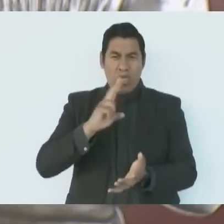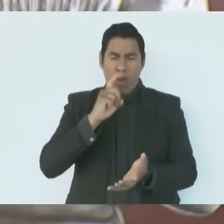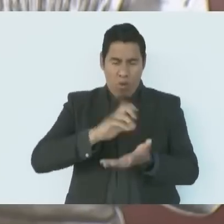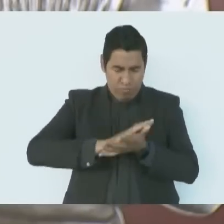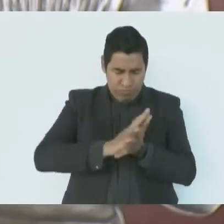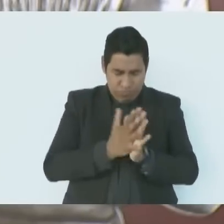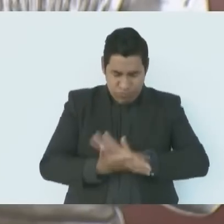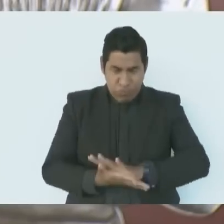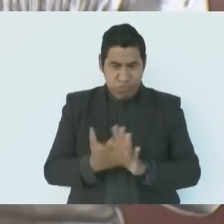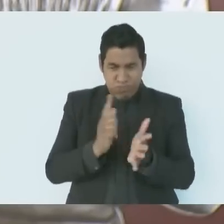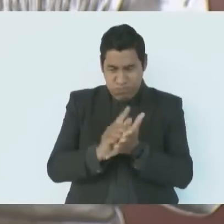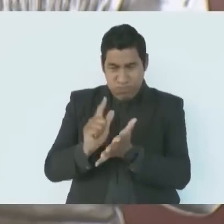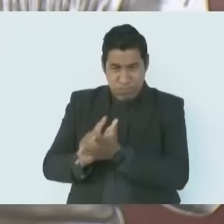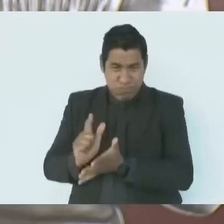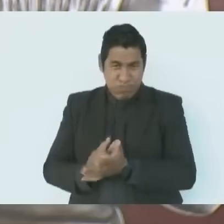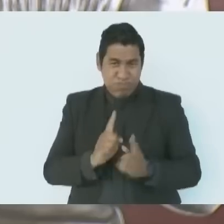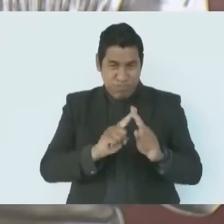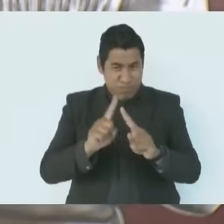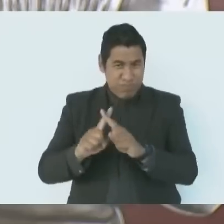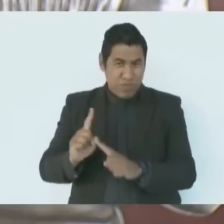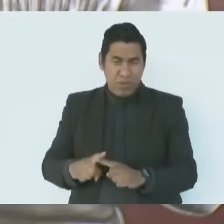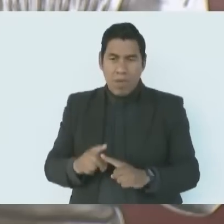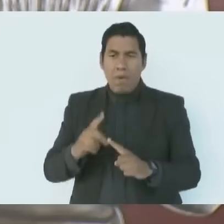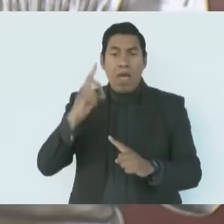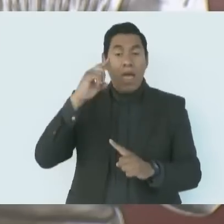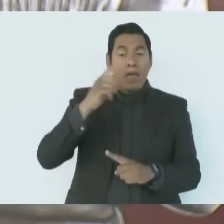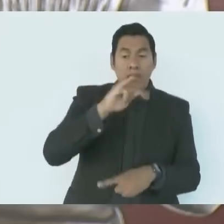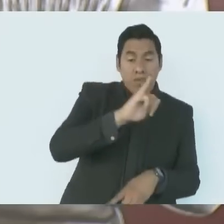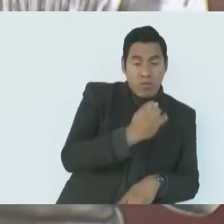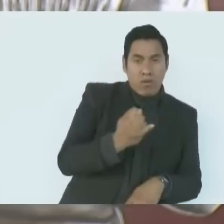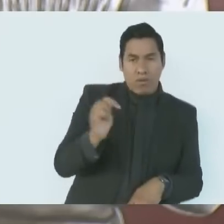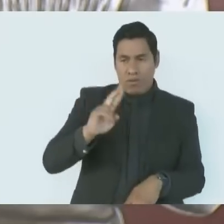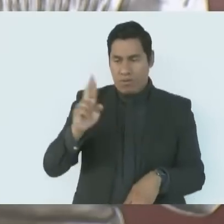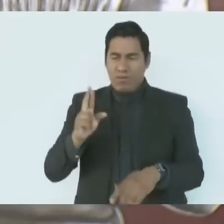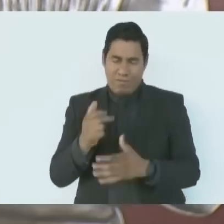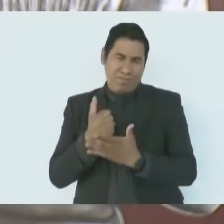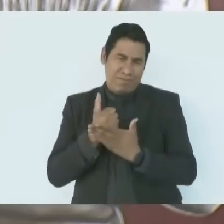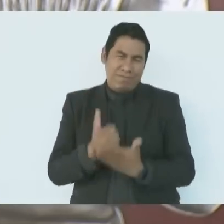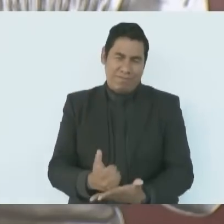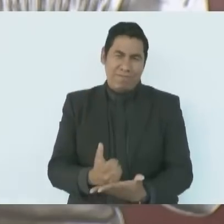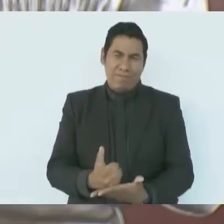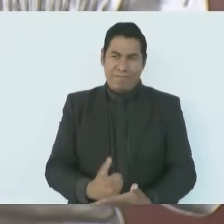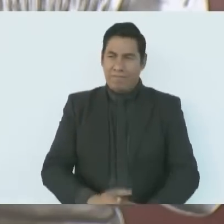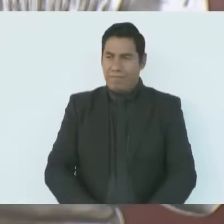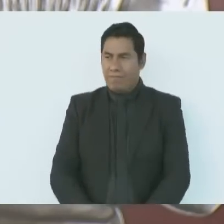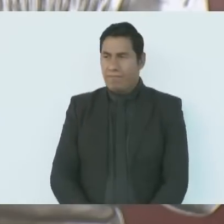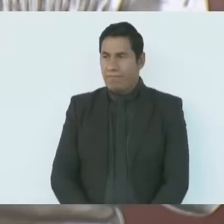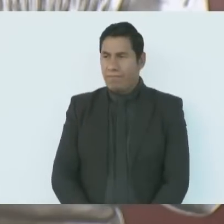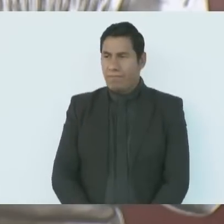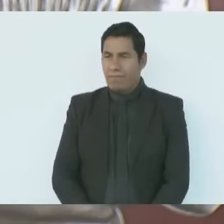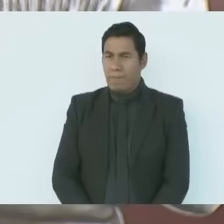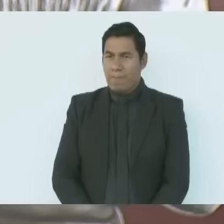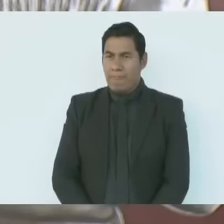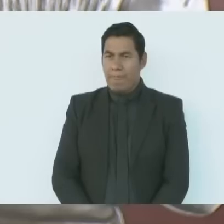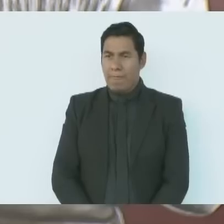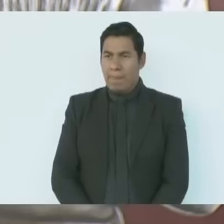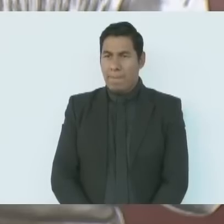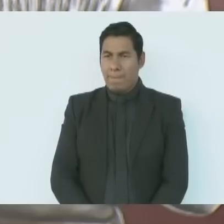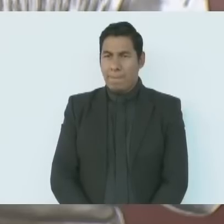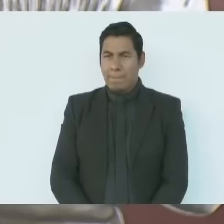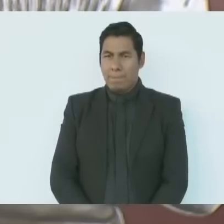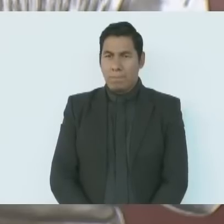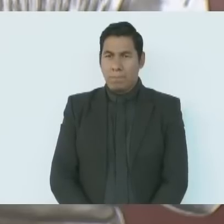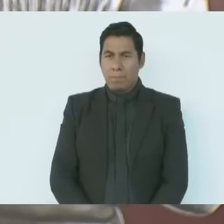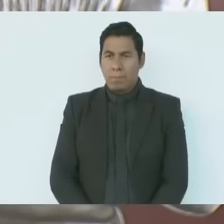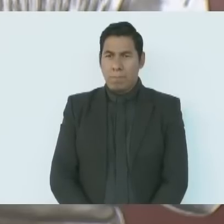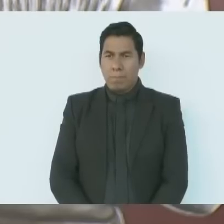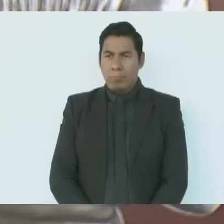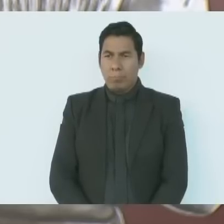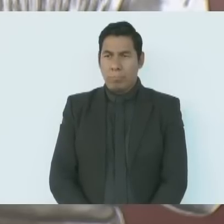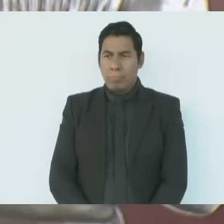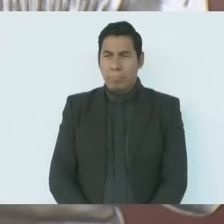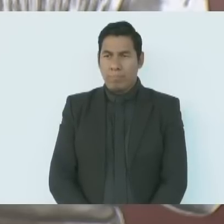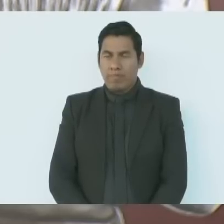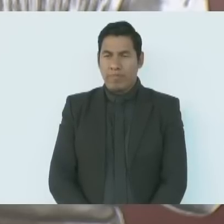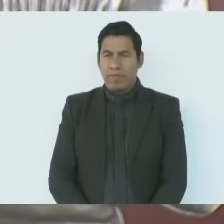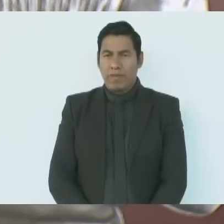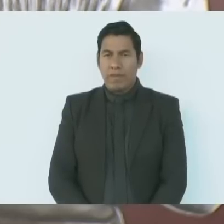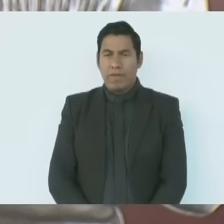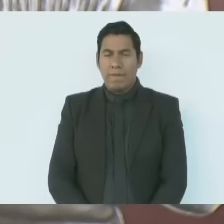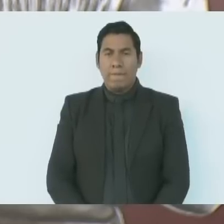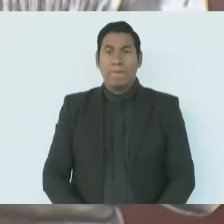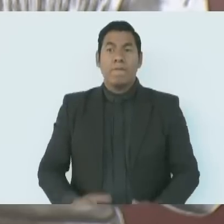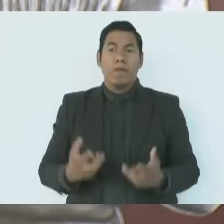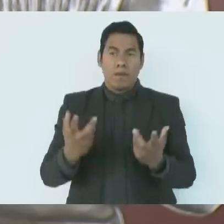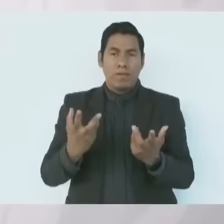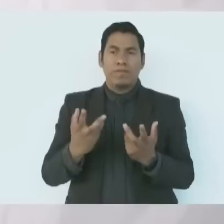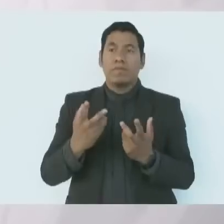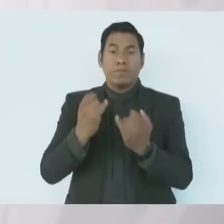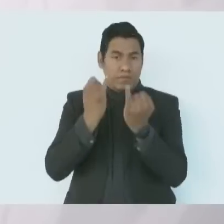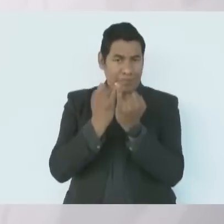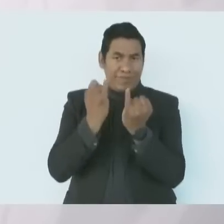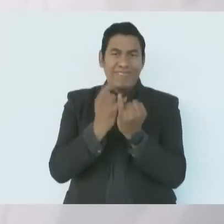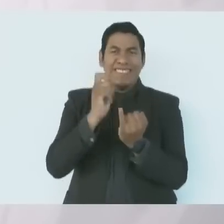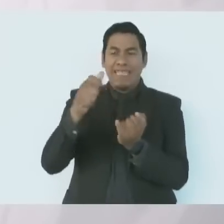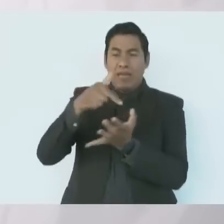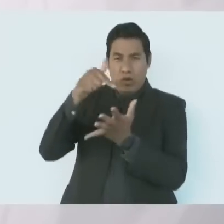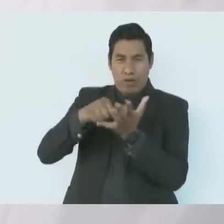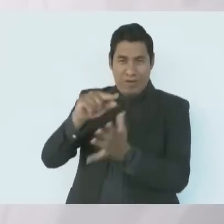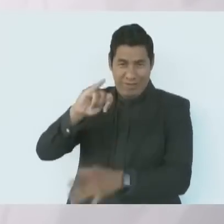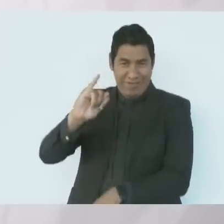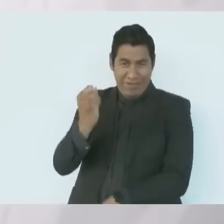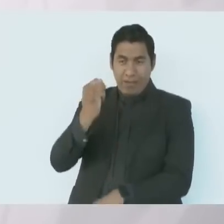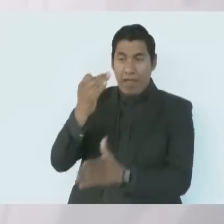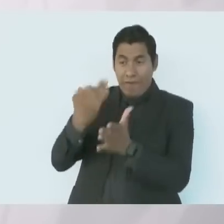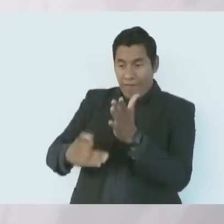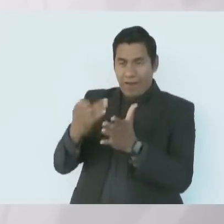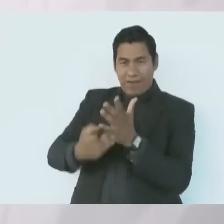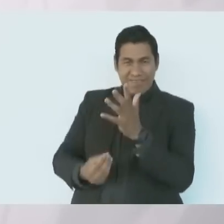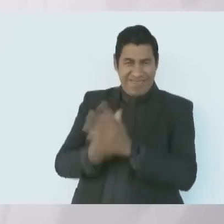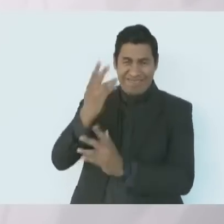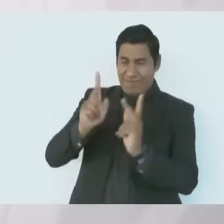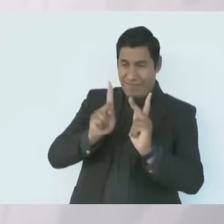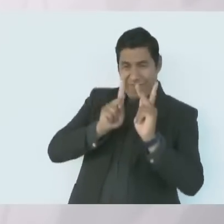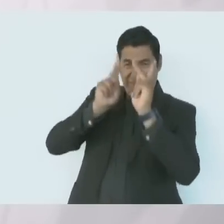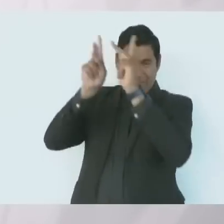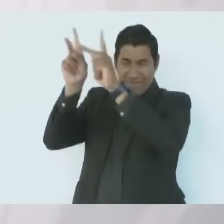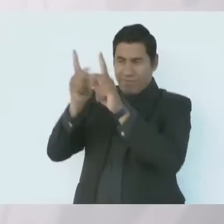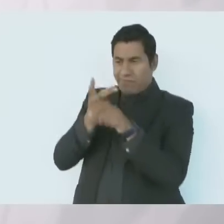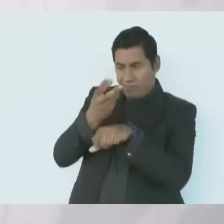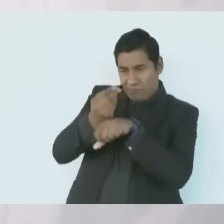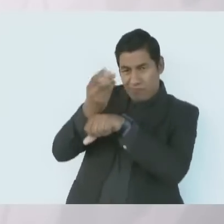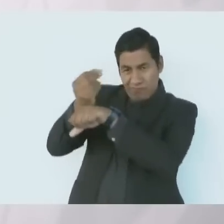agua a Tijuana y a [Aplausos] Rosarito tenemos que terminar el viaducto de Tijuana aquí en Mexicali